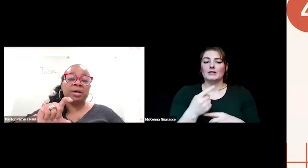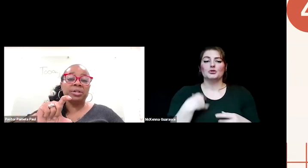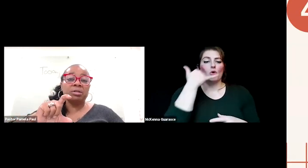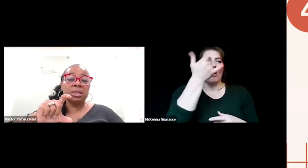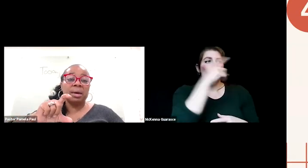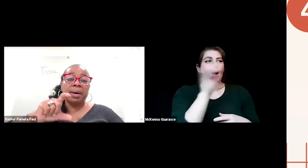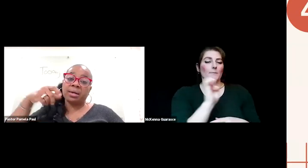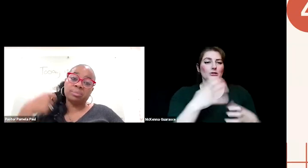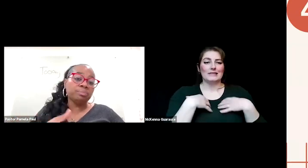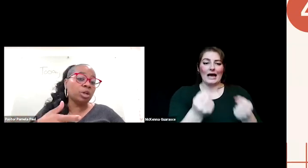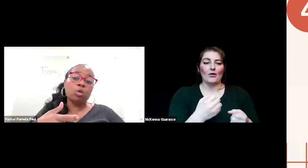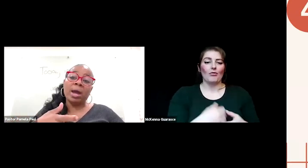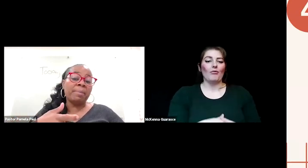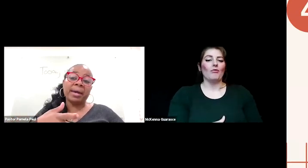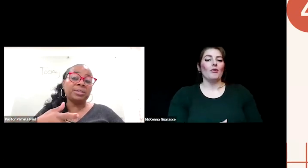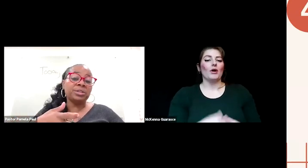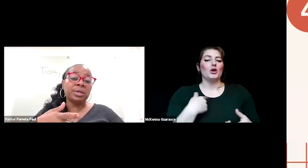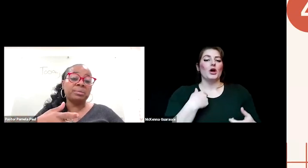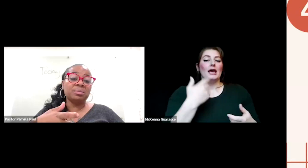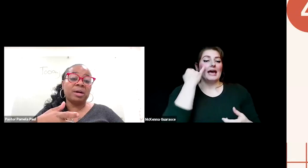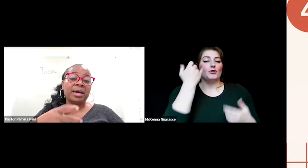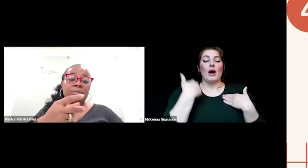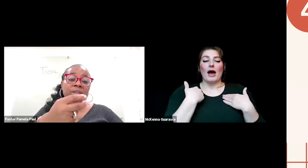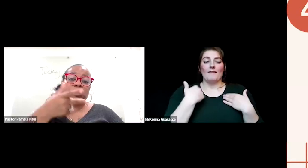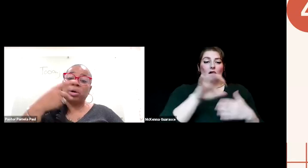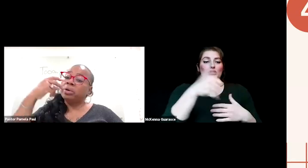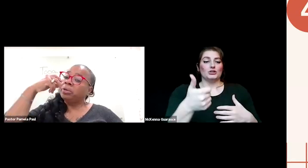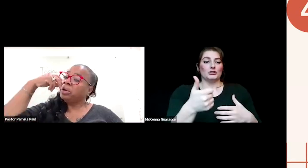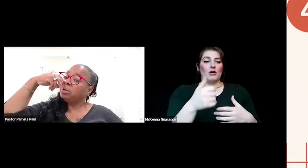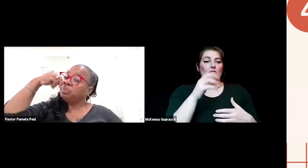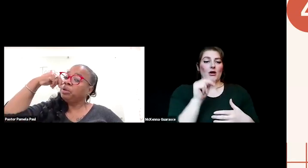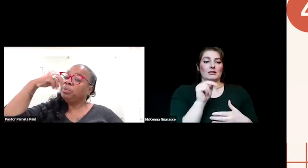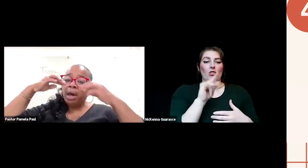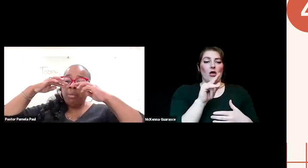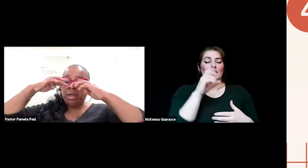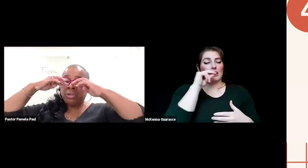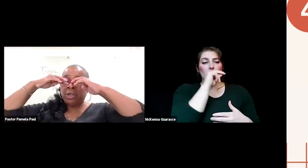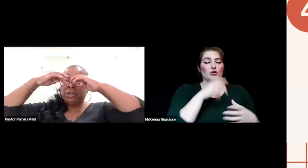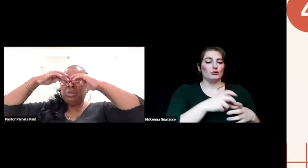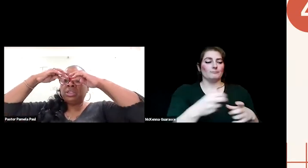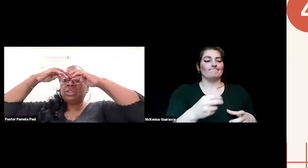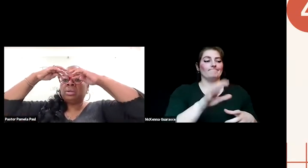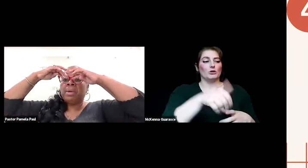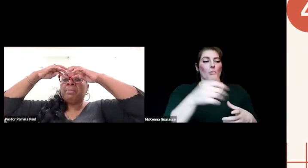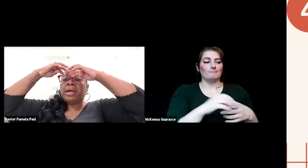hay otra dosis en la caja, vuelvan a administrarla, la inyección en la nariz. Lo que va a suceder